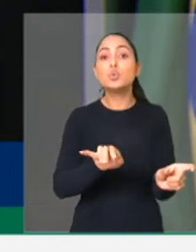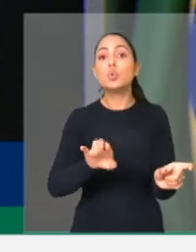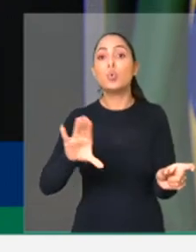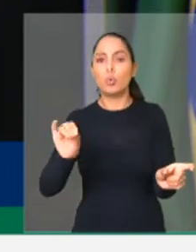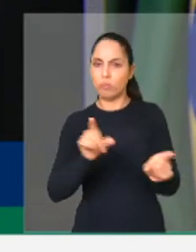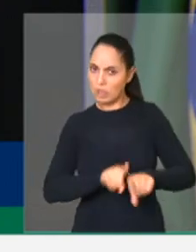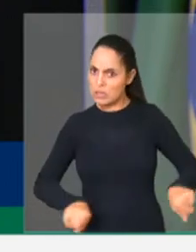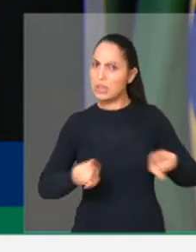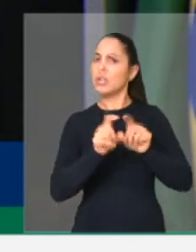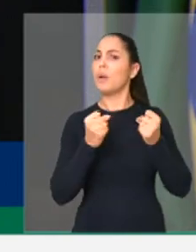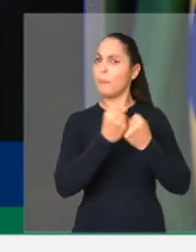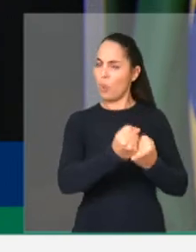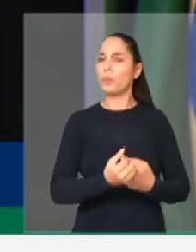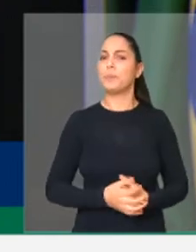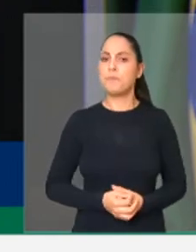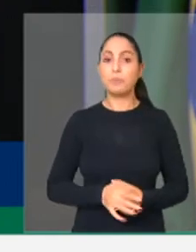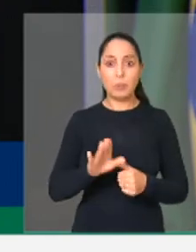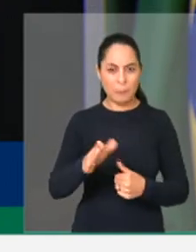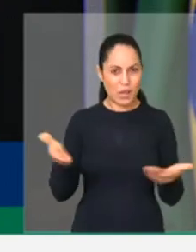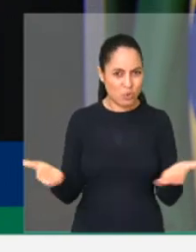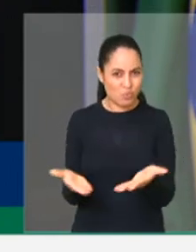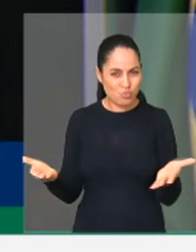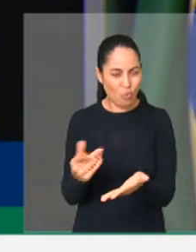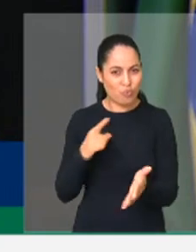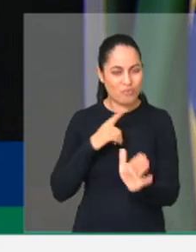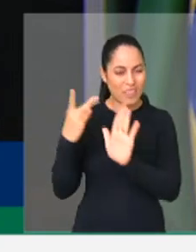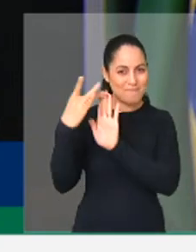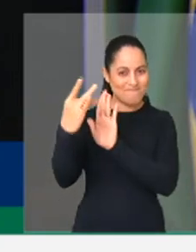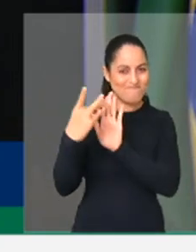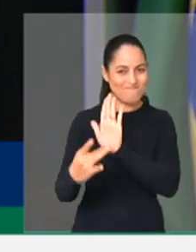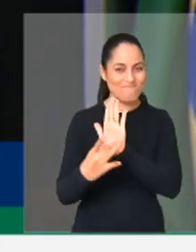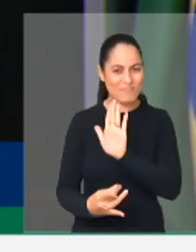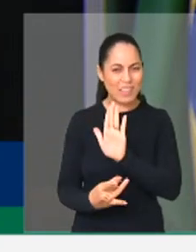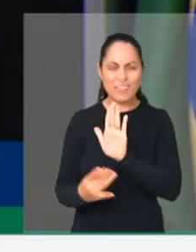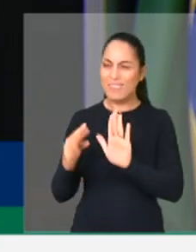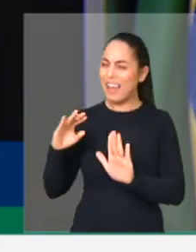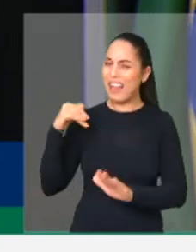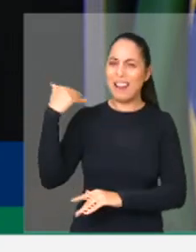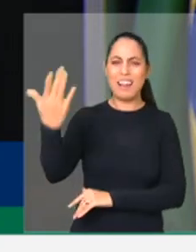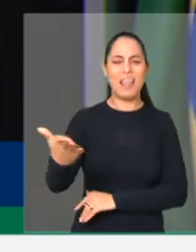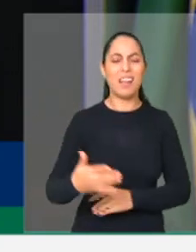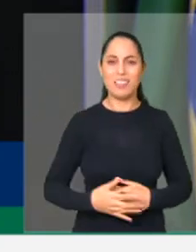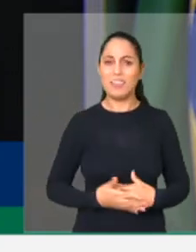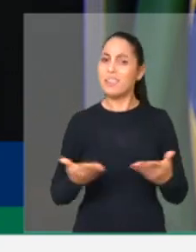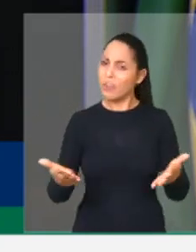TEMAS QUE TRATAM DA RENEGOCIAÇÃO DAS DÍVIDAS DOS AGRICULTORES ENDIVIDADOS DO NORDESTE. É UMA NOVA OPORTUNIDADE PARA QUE OS AGRICULTORES POSSAM TER A